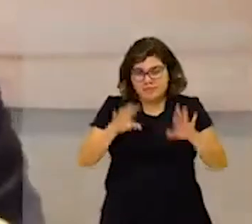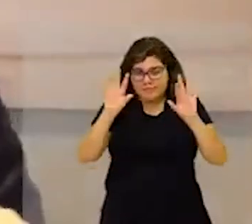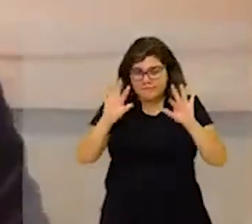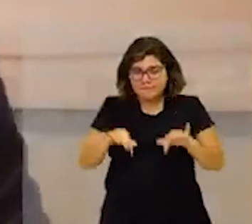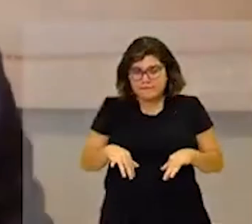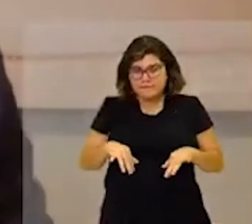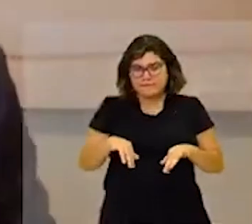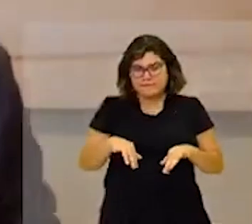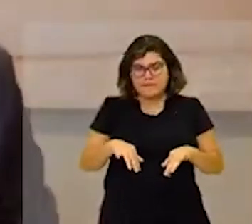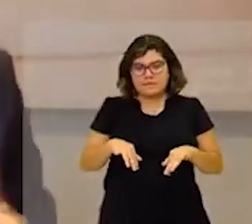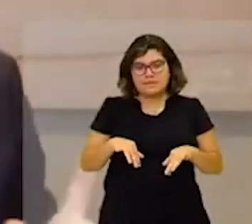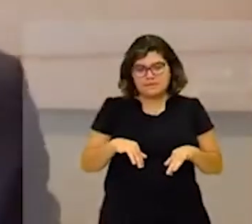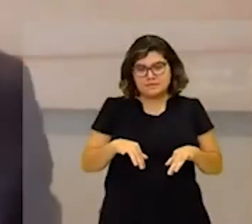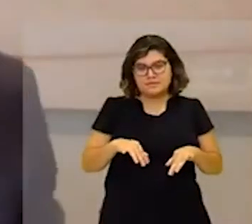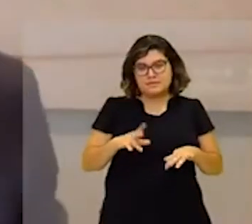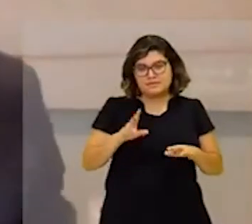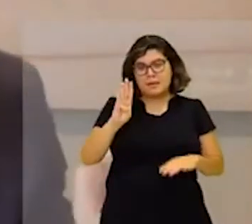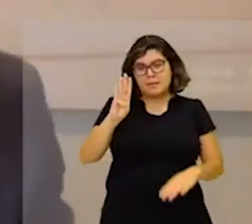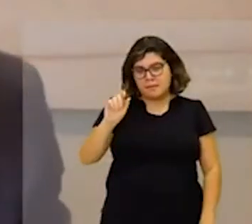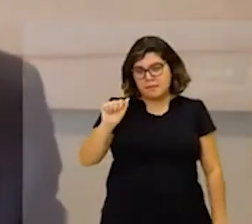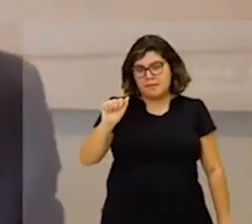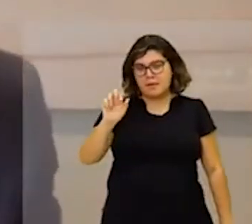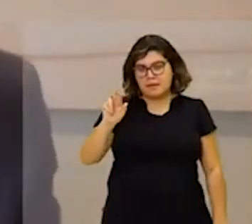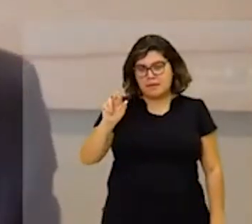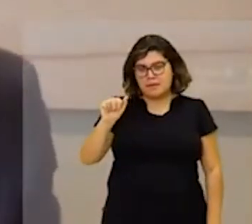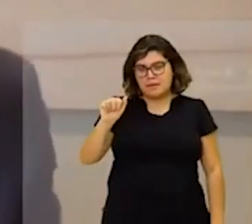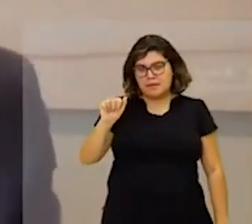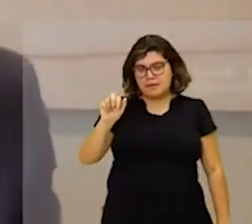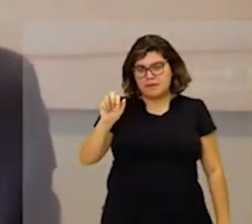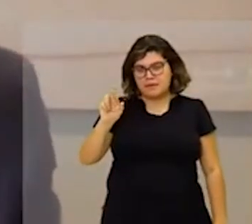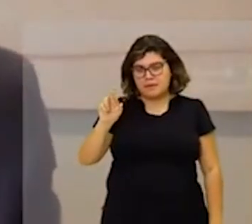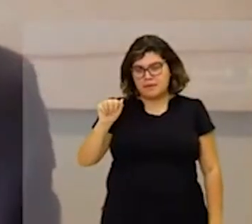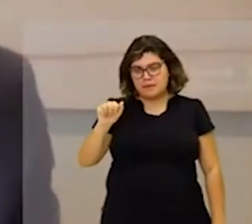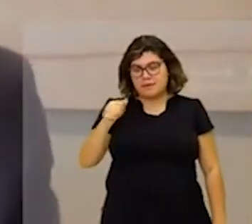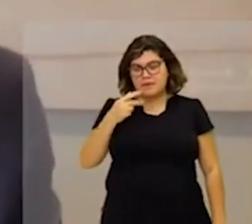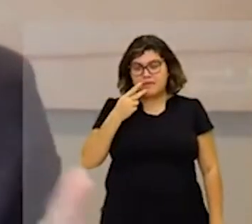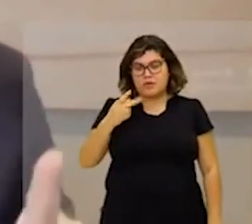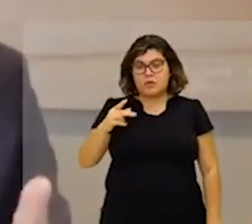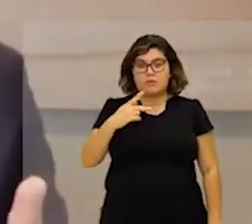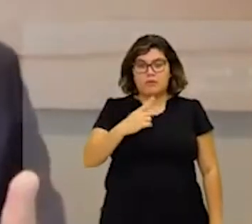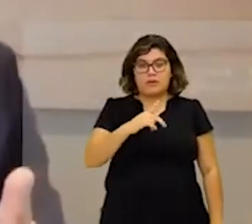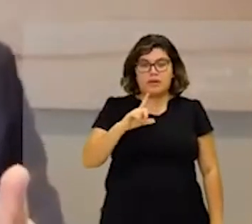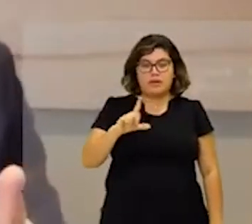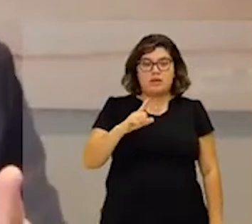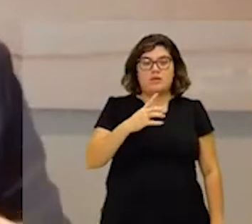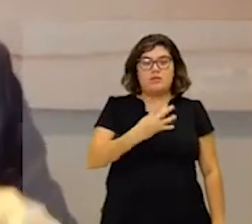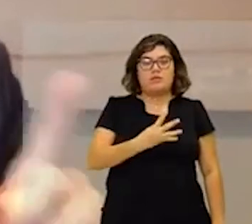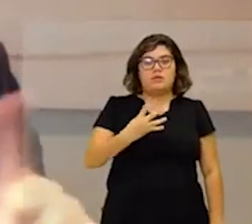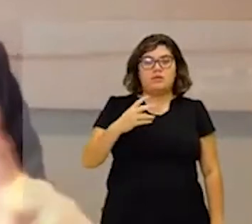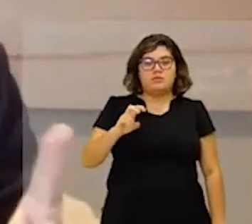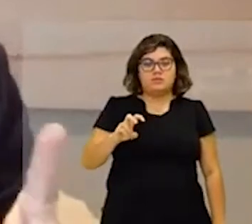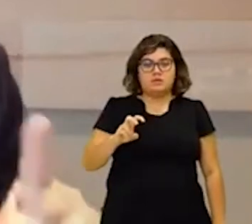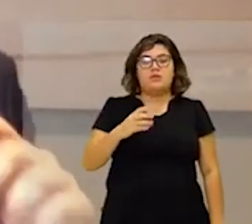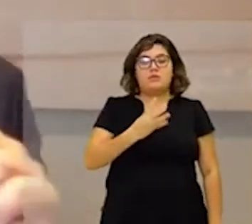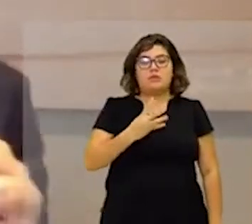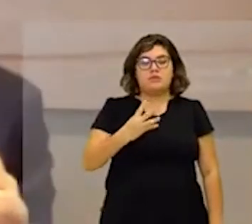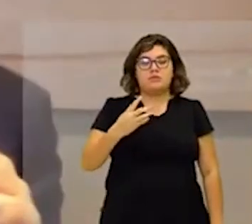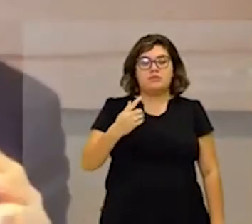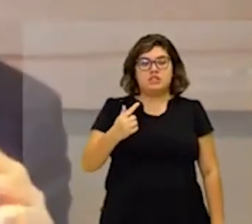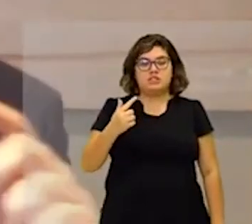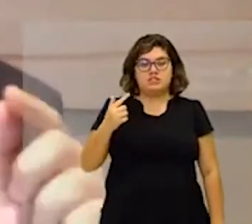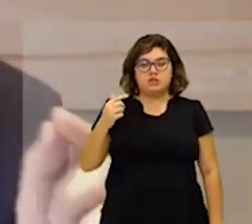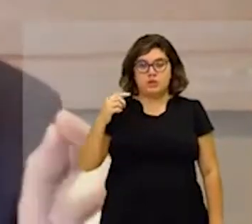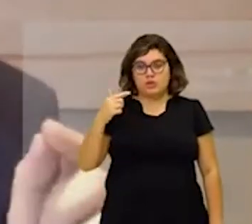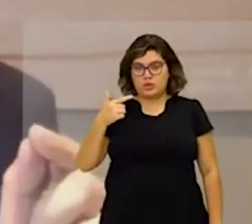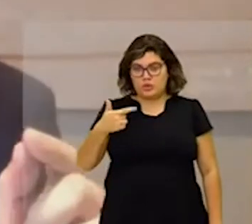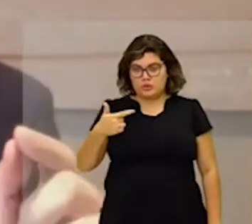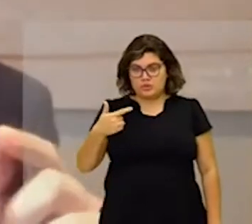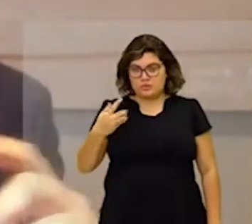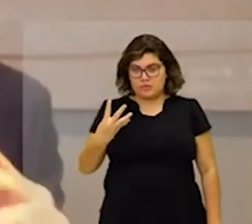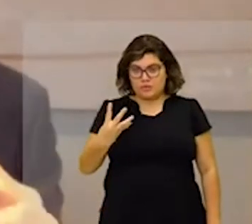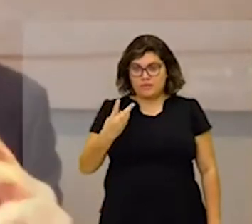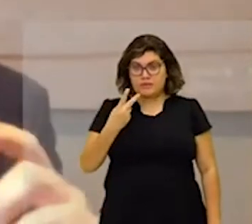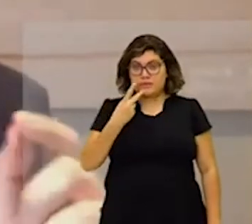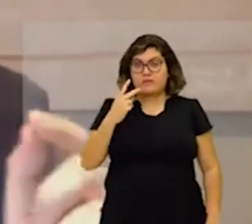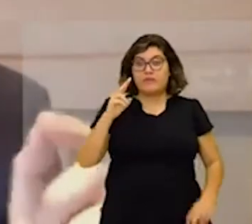a A Bárbara falou muito bem do pl447 547 24 e tratam da questão do mandato coletivo do mandato